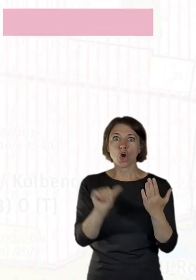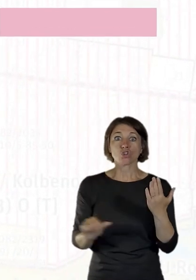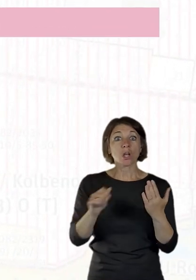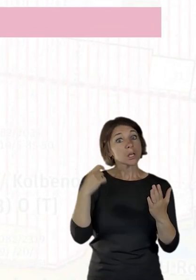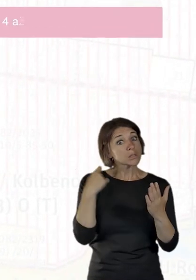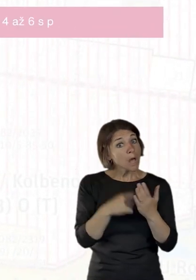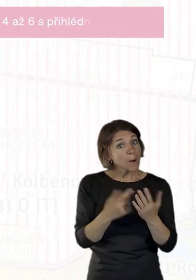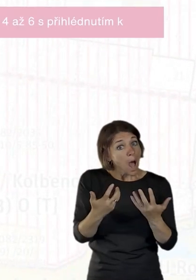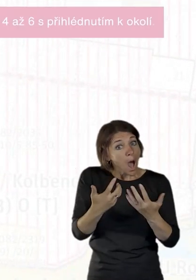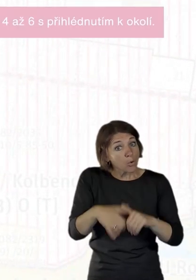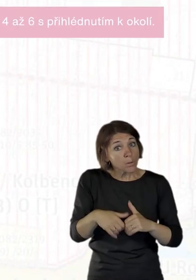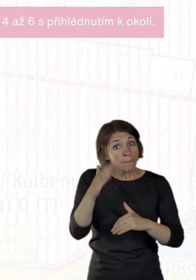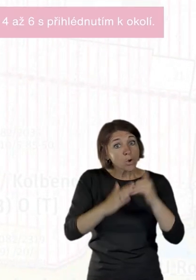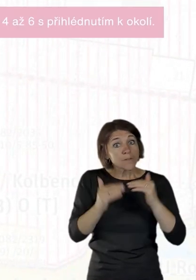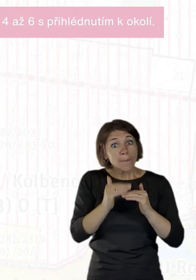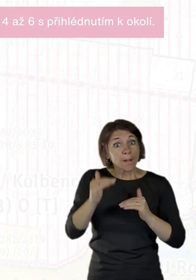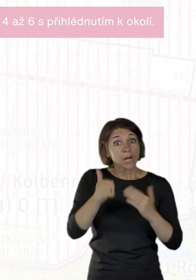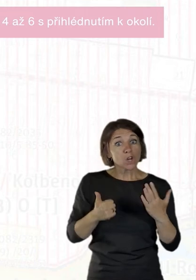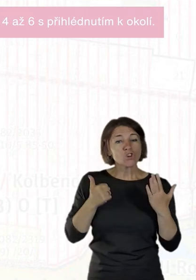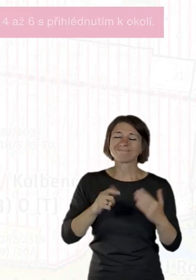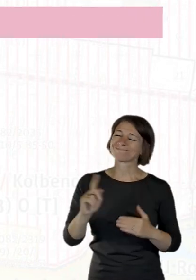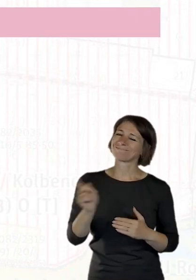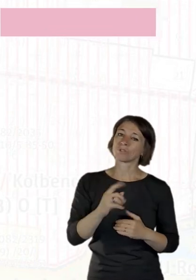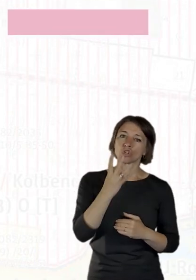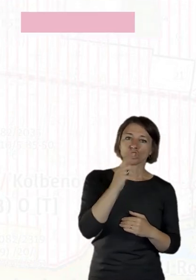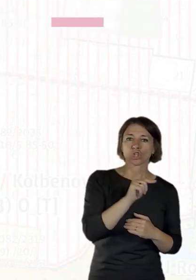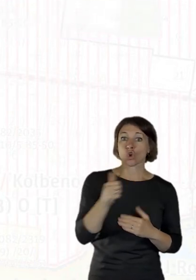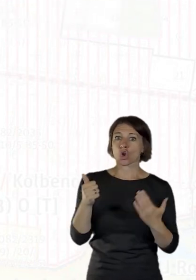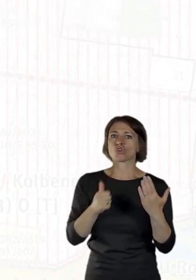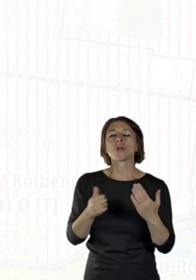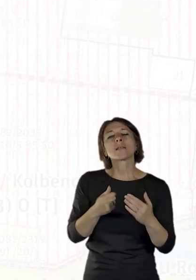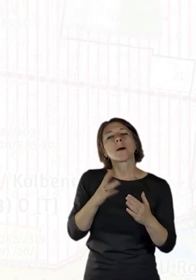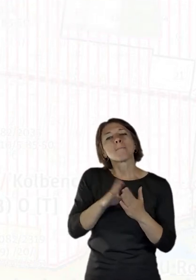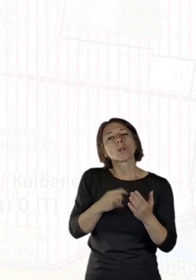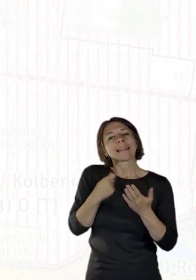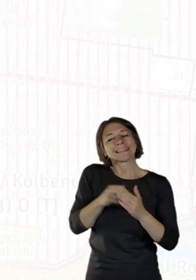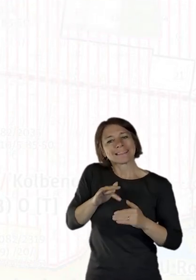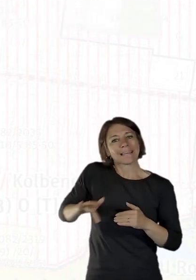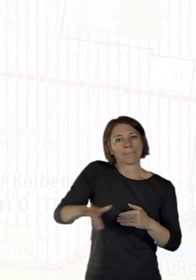6 podlaží, ale 4 až 6 s přihlédnutím k okolí. Pokud je číslo černé, jedná se